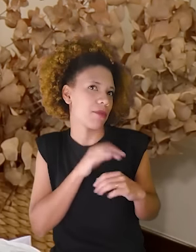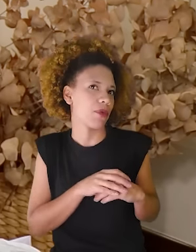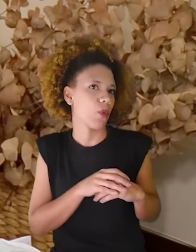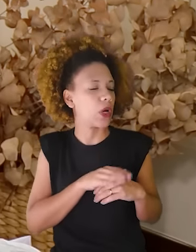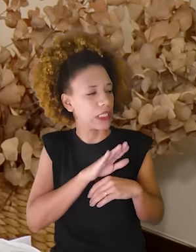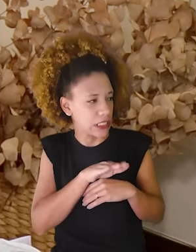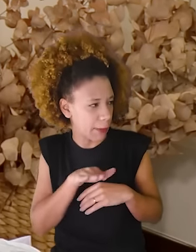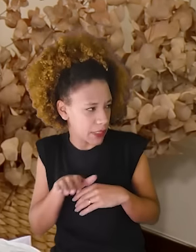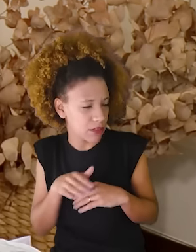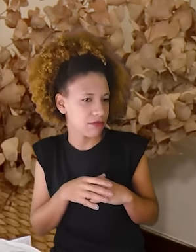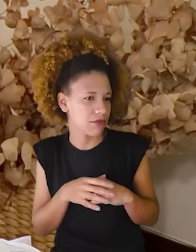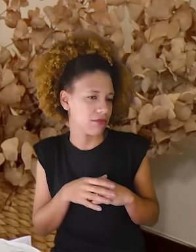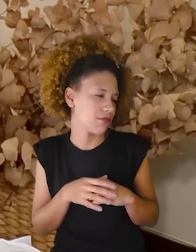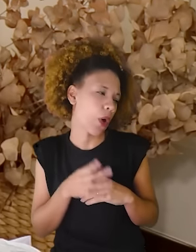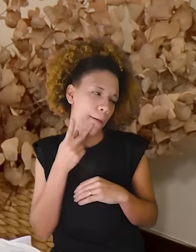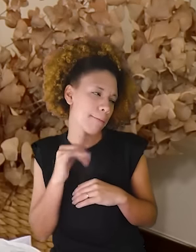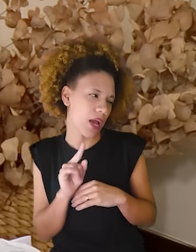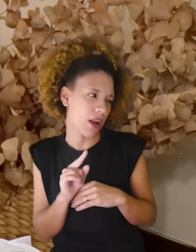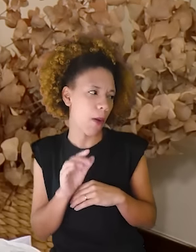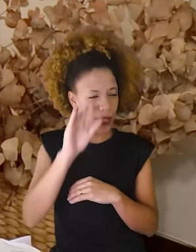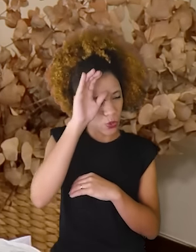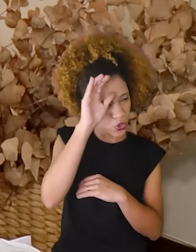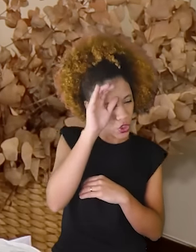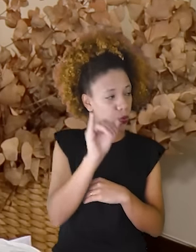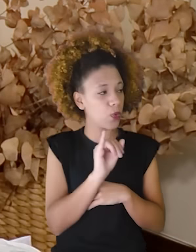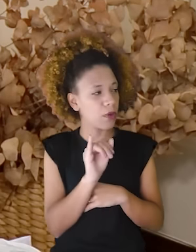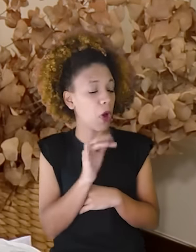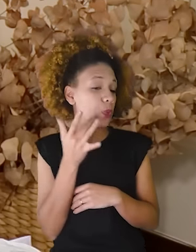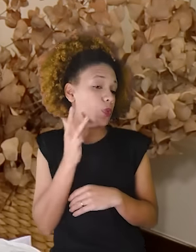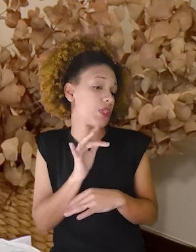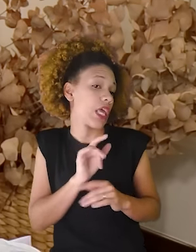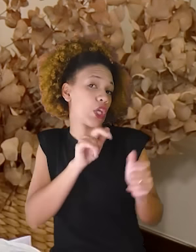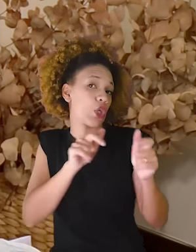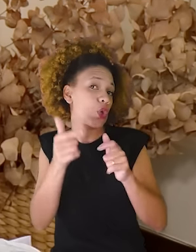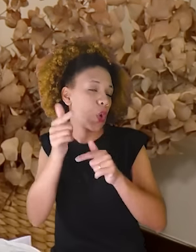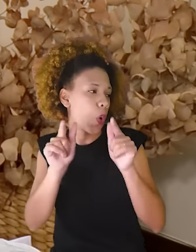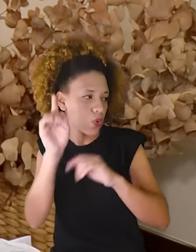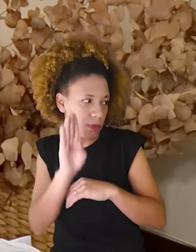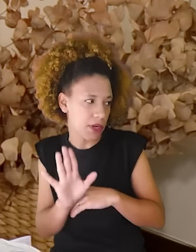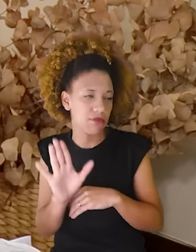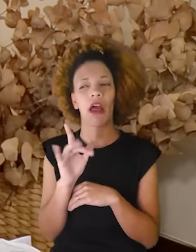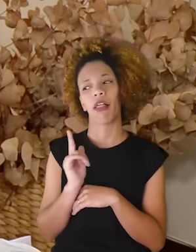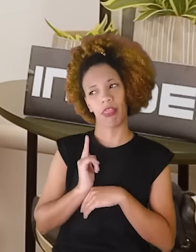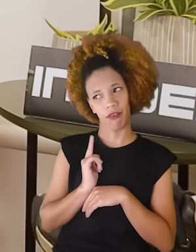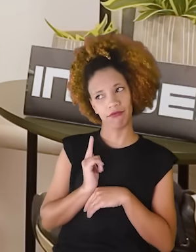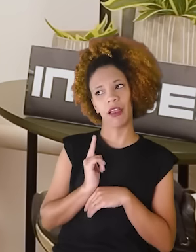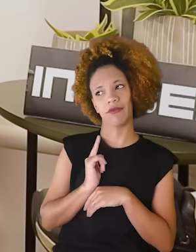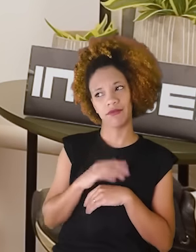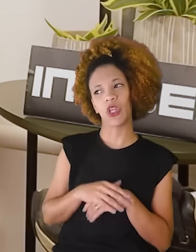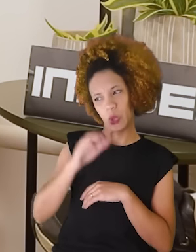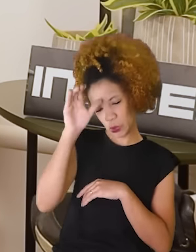quando você é moleque não o pai né mas o tio é sei isso lares tem muito isso cara do te levar ah você